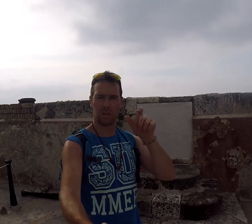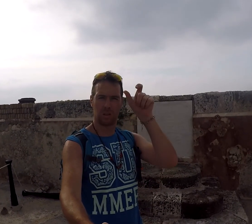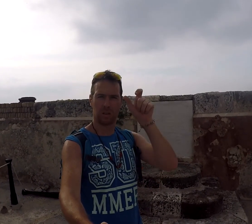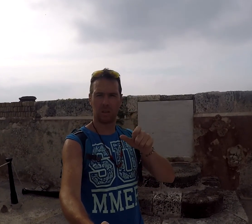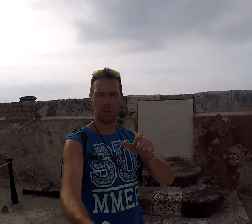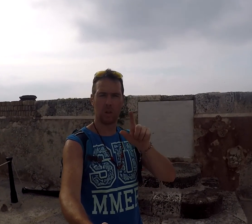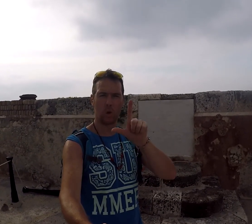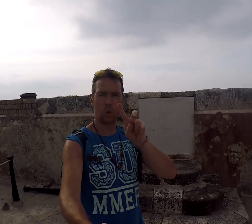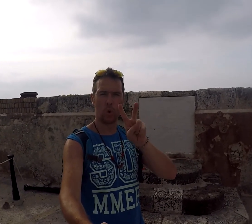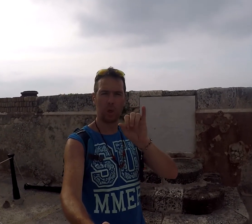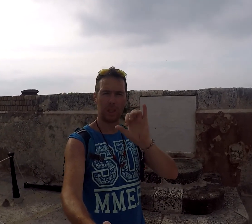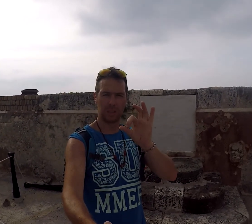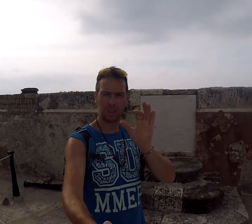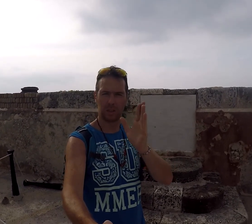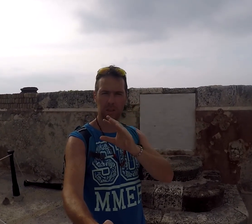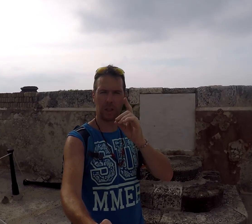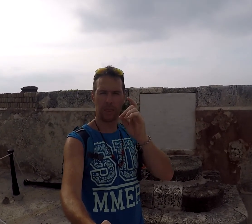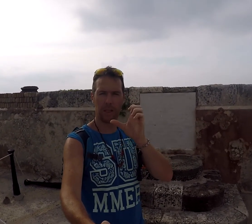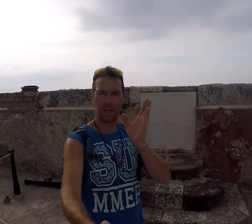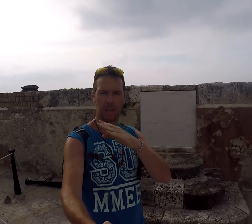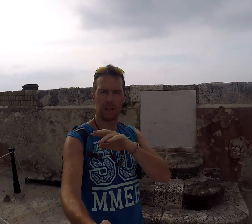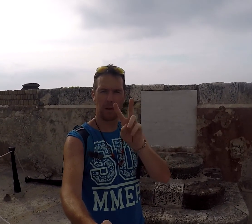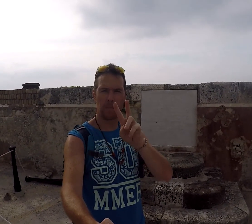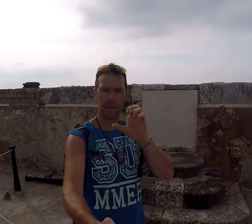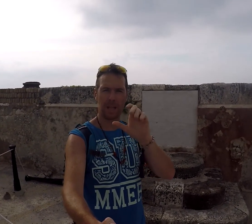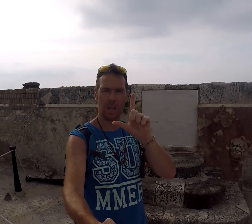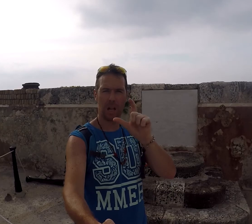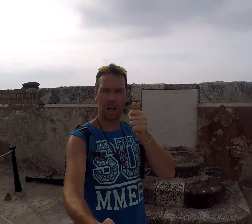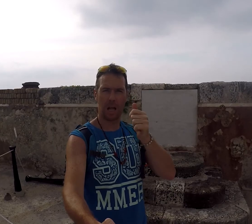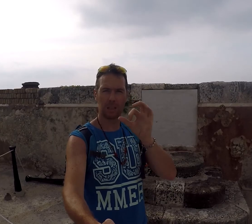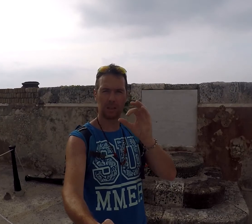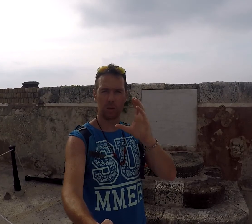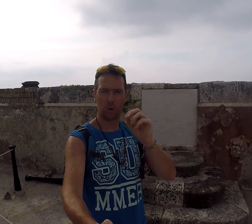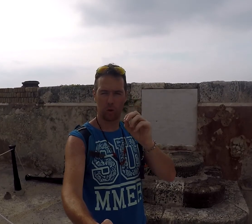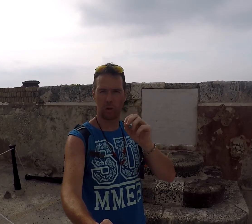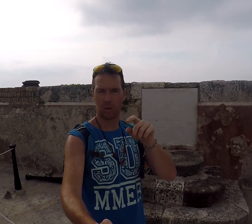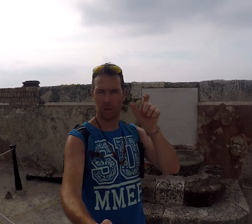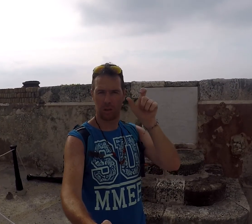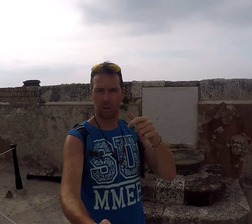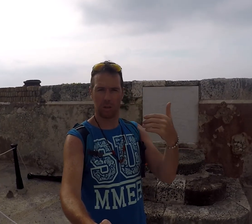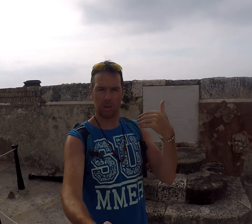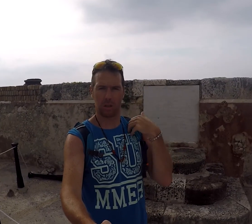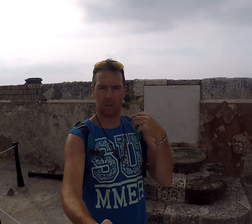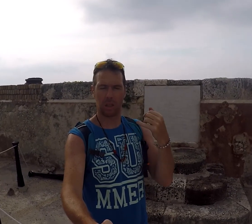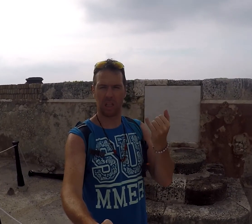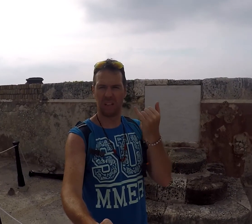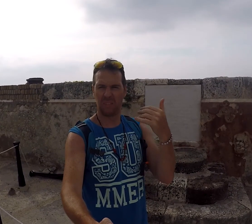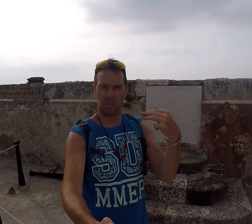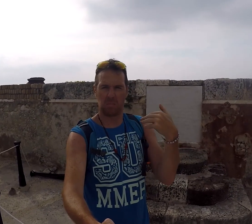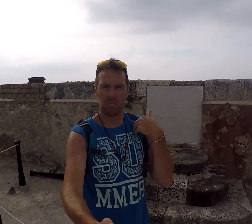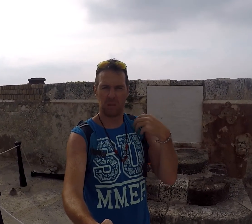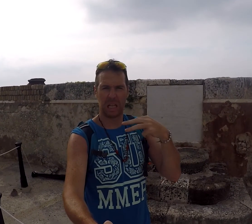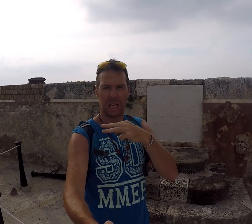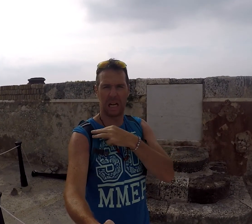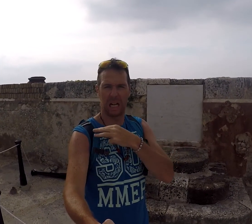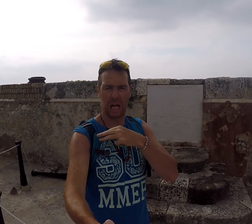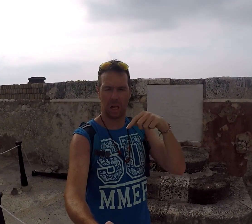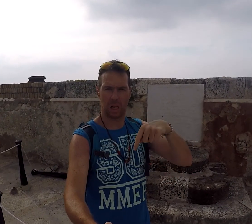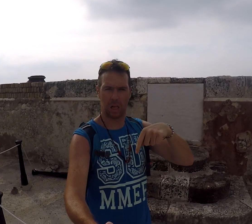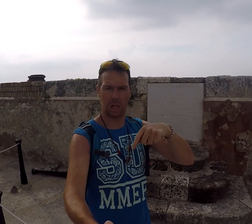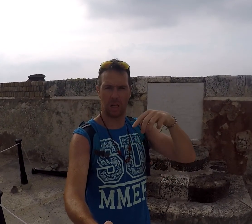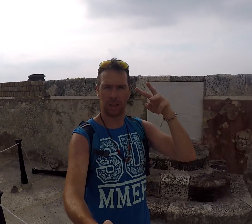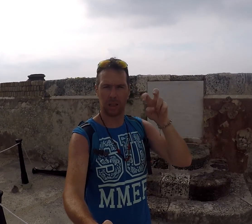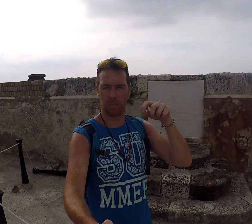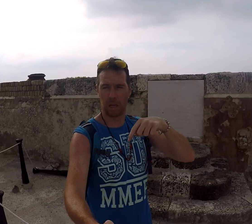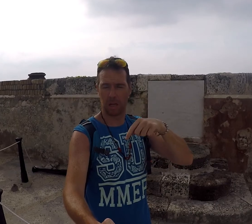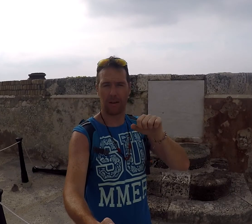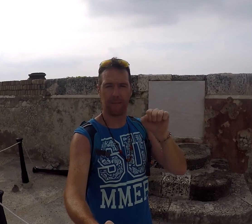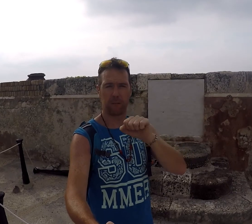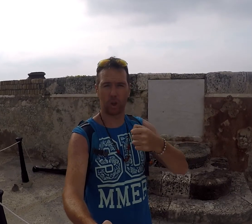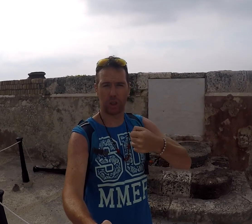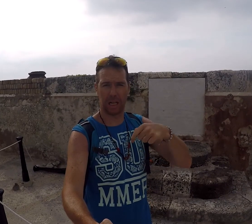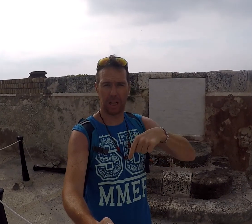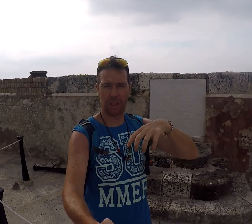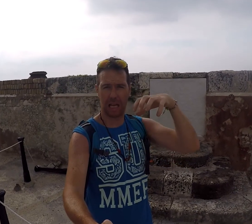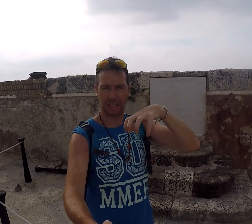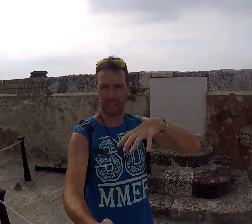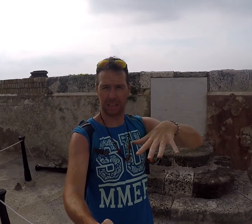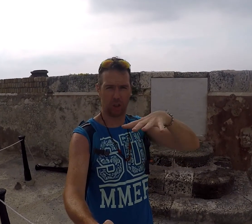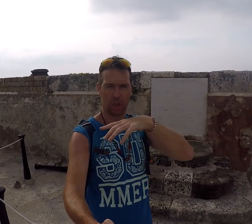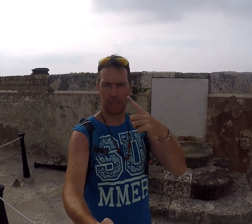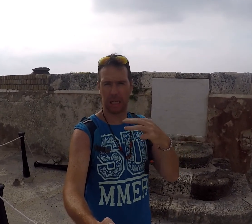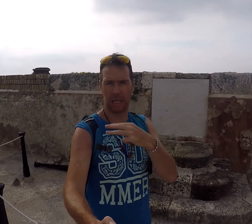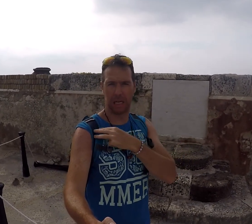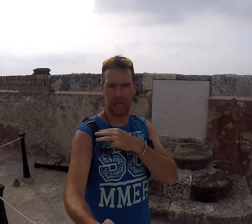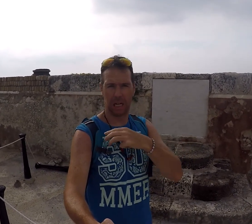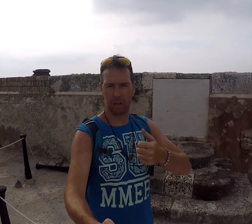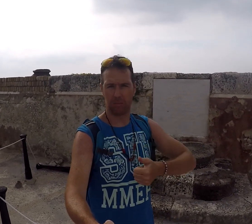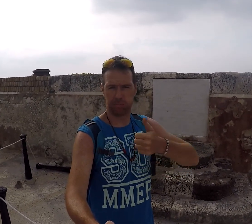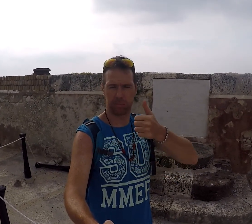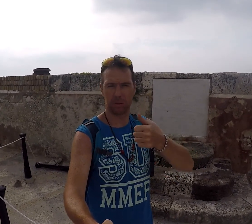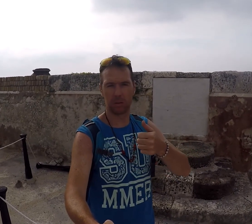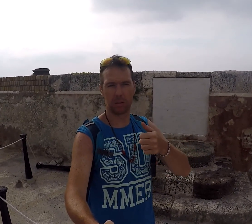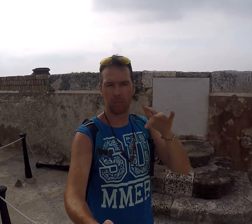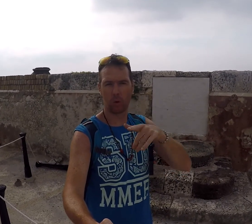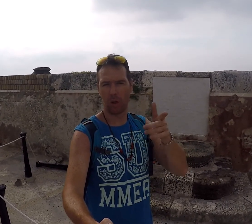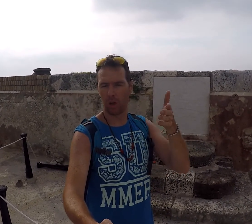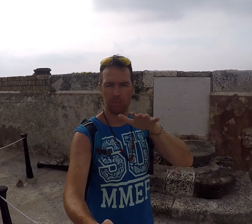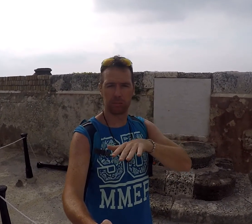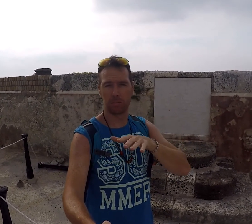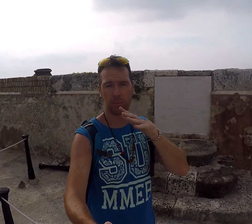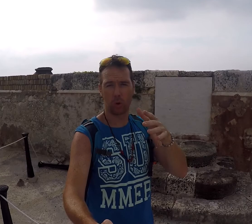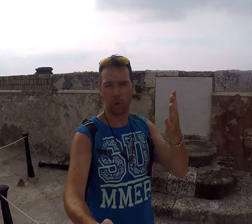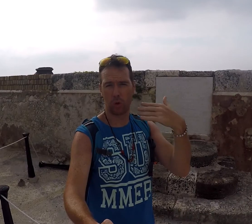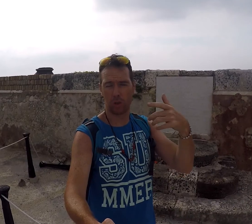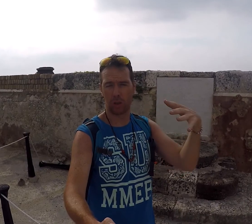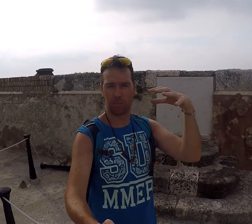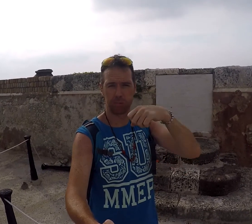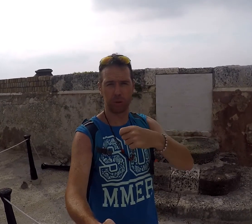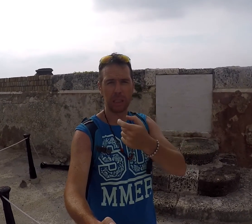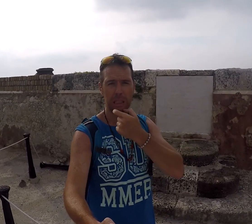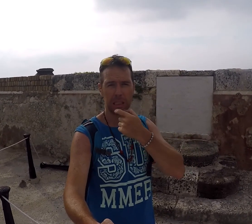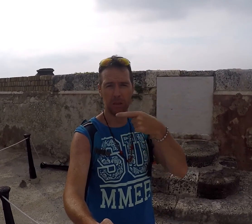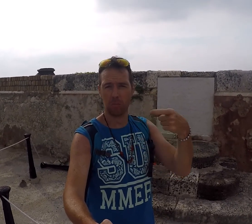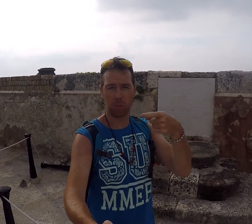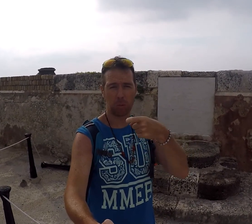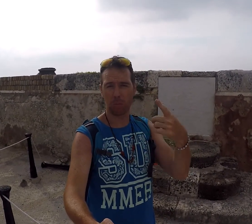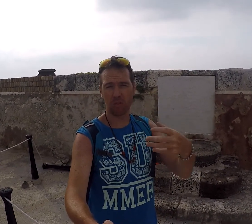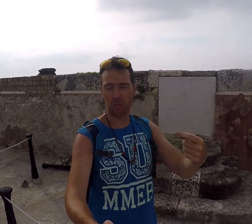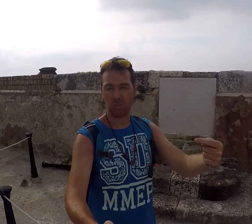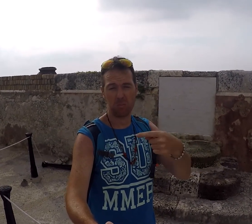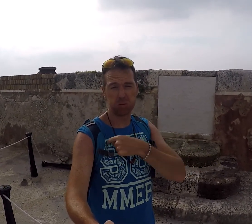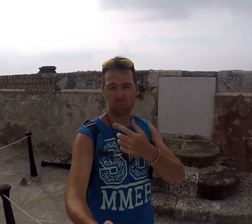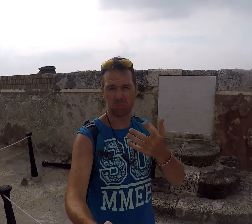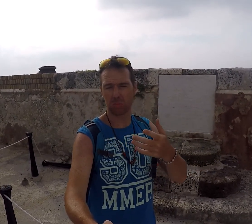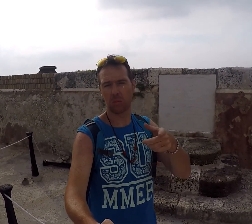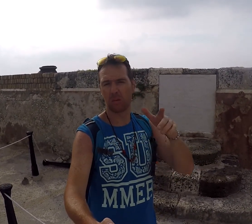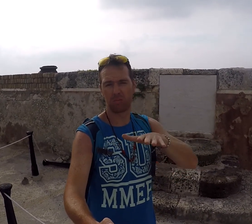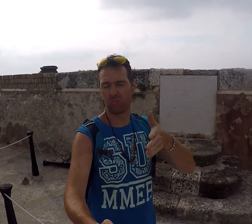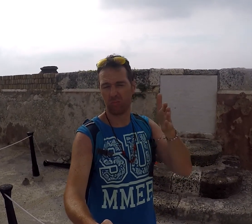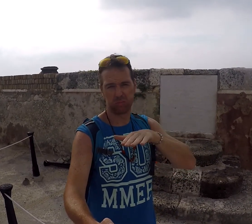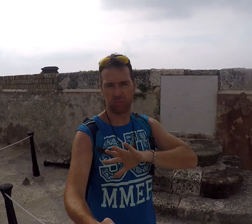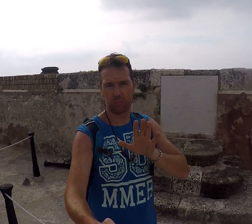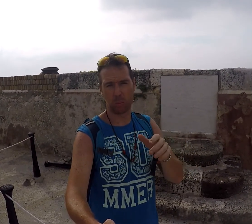Veis ese letrero, es Luis de Velasco, era general o jefe de este castillo, murió en la batalla contra los ingleses